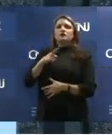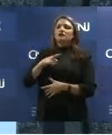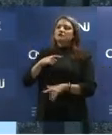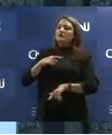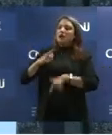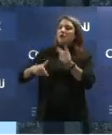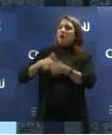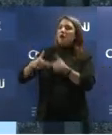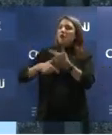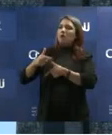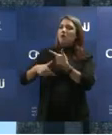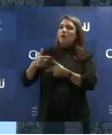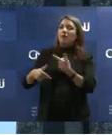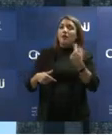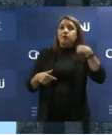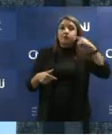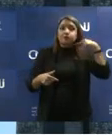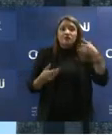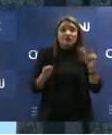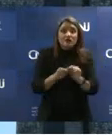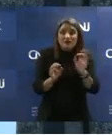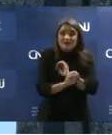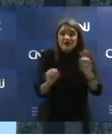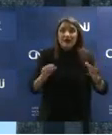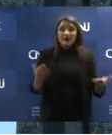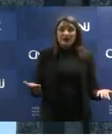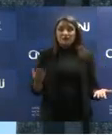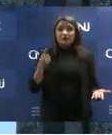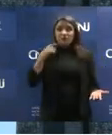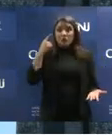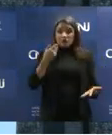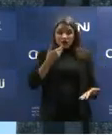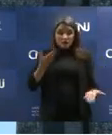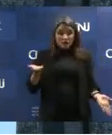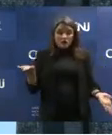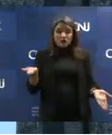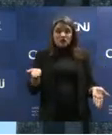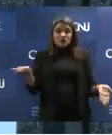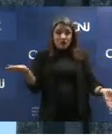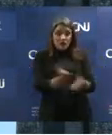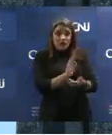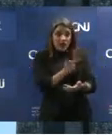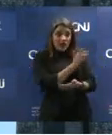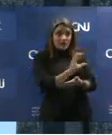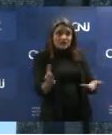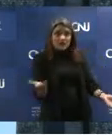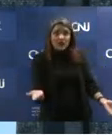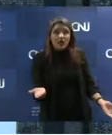nem quando a escuta, pois o advogado podia ter feito a petição, se era juíza. O processo está parado no cartório.